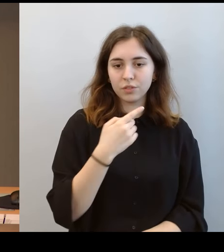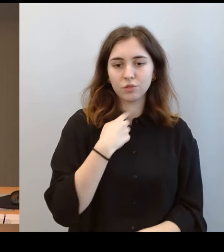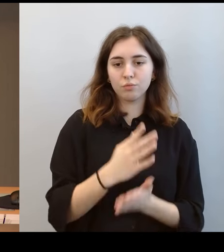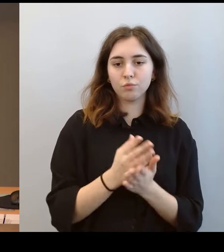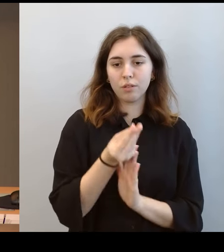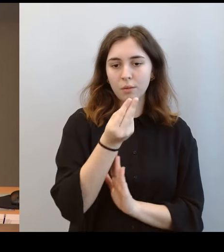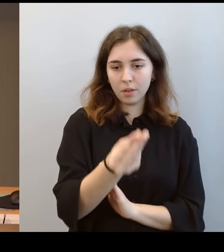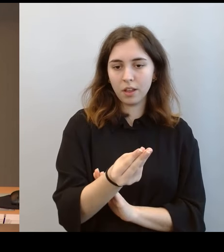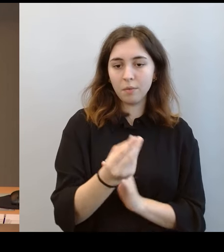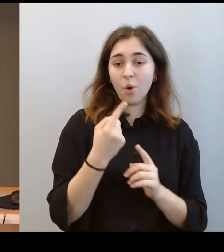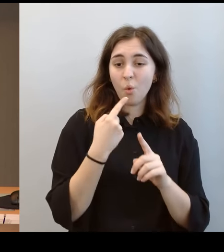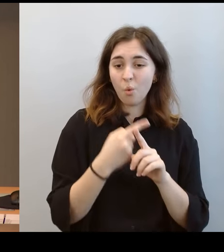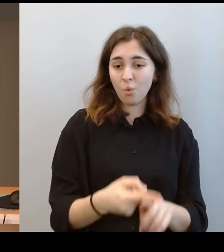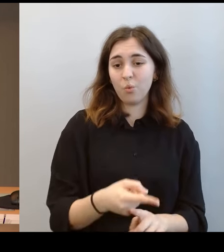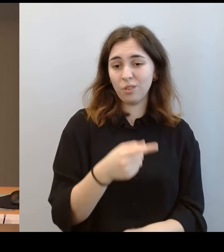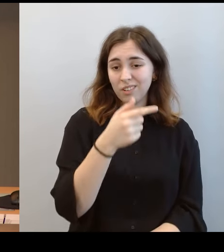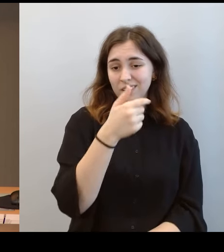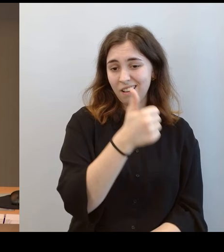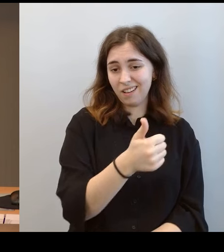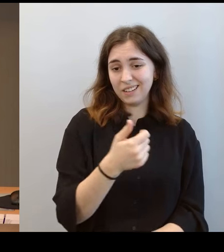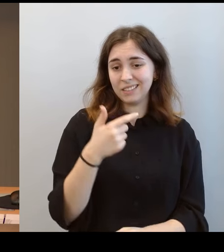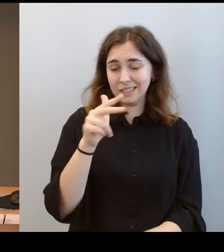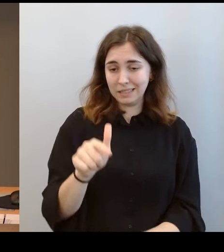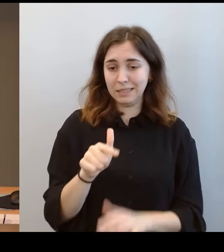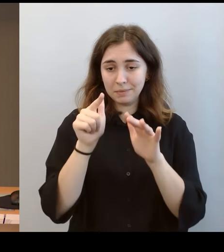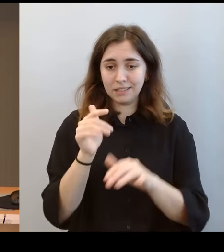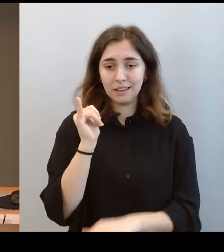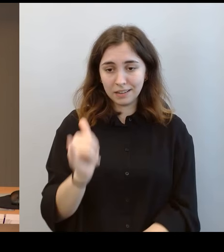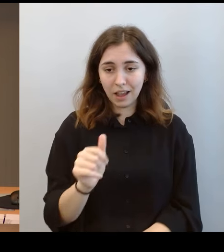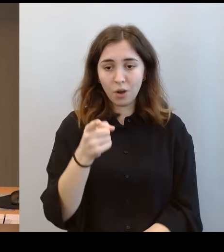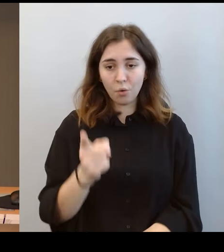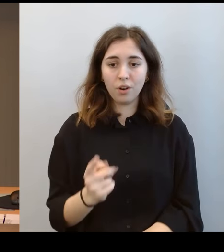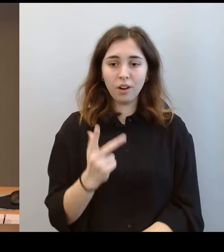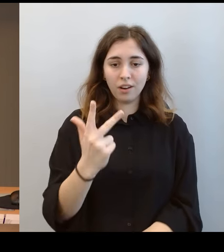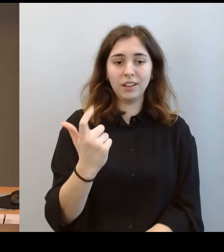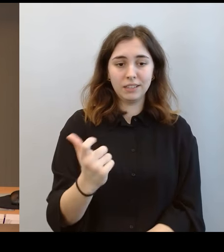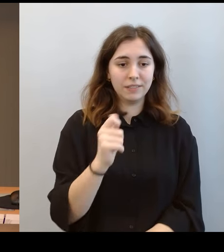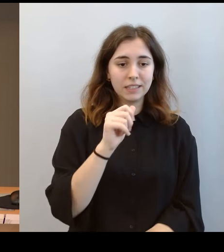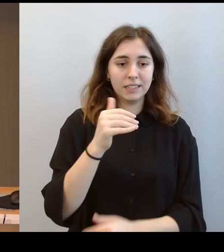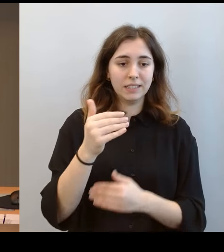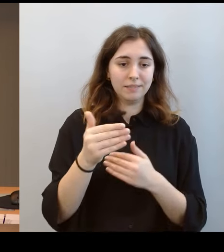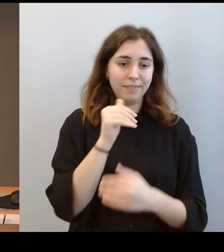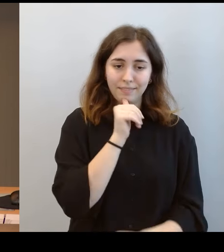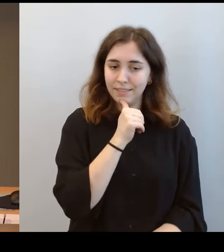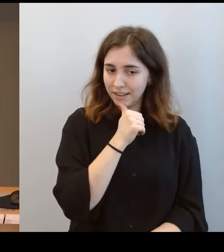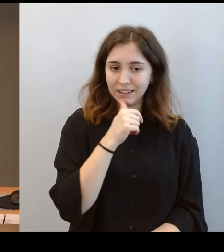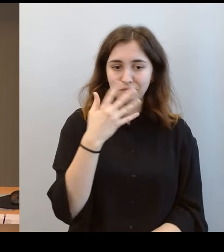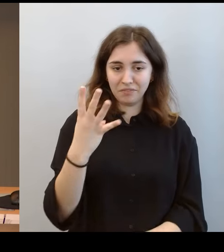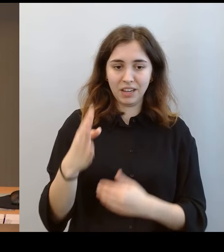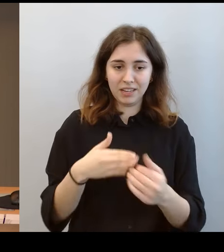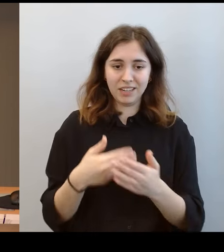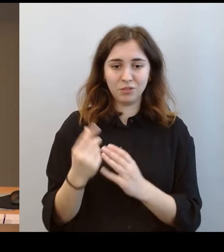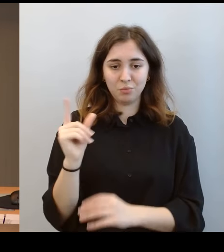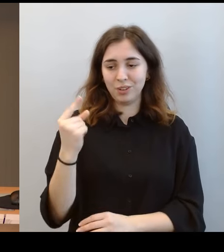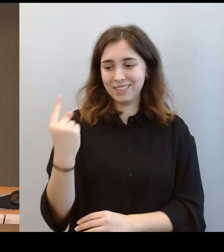Ja-Stimmen, 123 Neinstimmen, vier Enthaltungen. Damit ist der Abgeordnete Hansel nicht gewählt und für den Abgeordneten Harald Laatsch